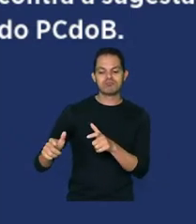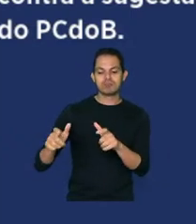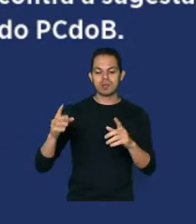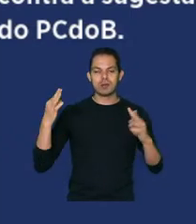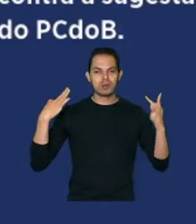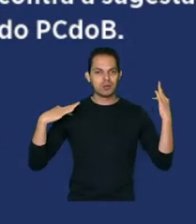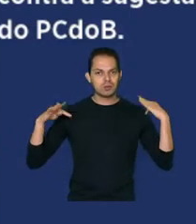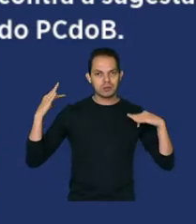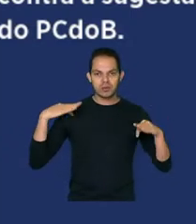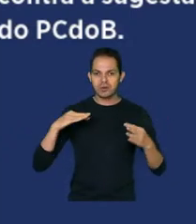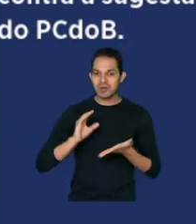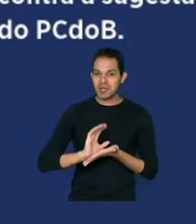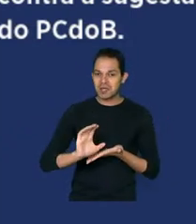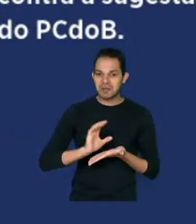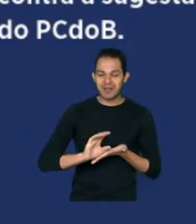IMPORTANTE QUE SE DIGA QUE ENQUANTO O BRASIL NÃO INVESTE